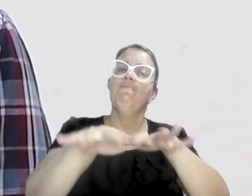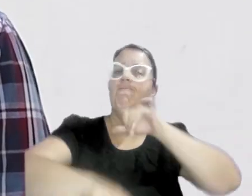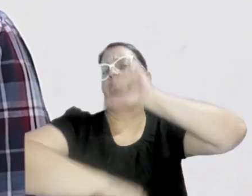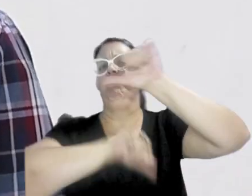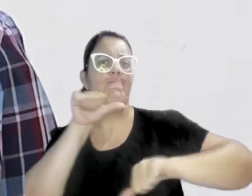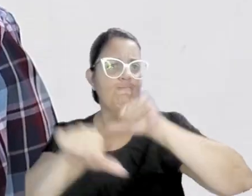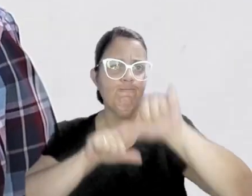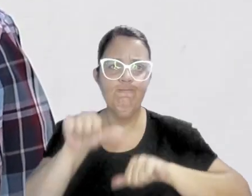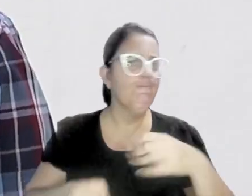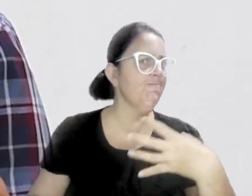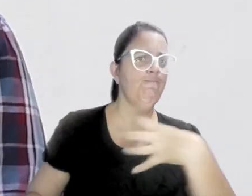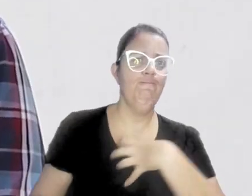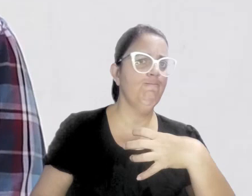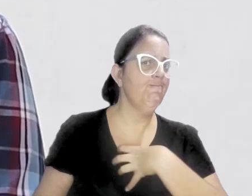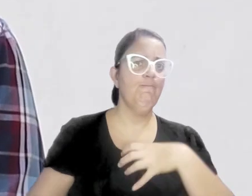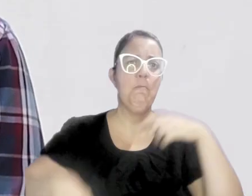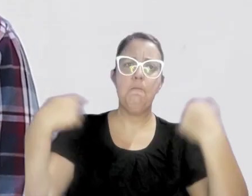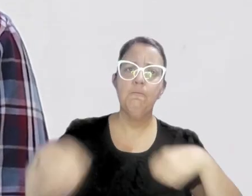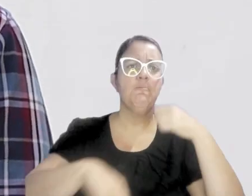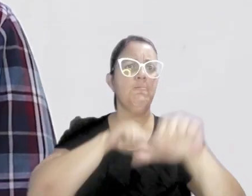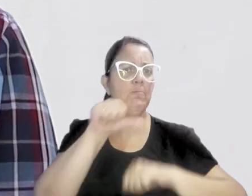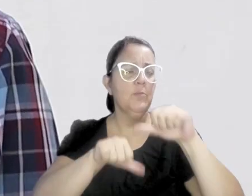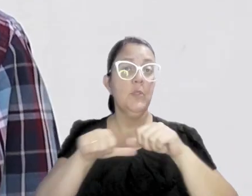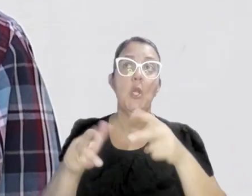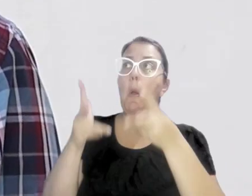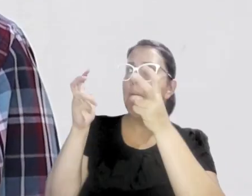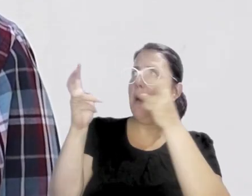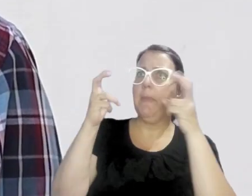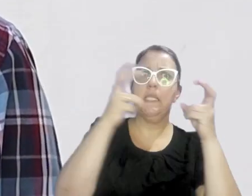ou seja, de um sentimento de que ele precisaria ser reformado a partir de uma percepção de que ele é